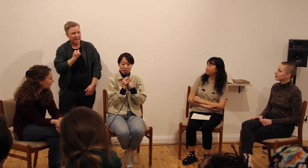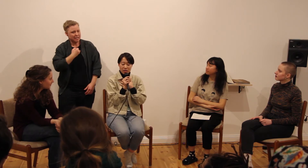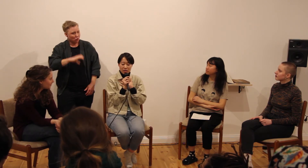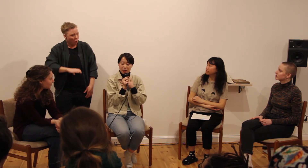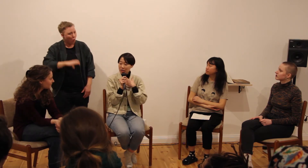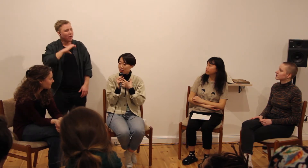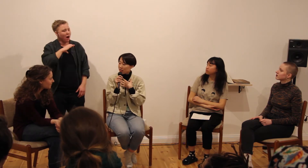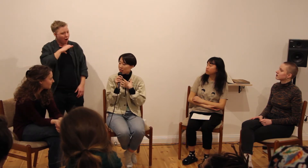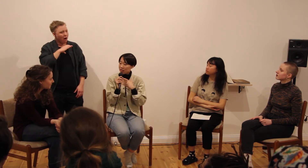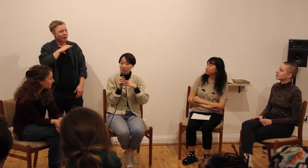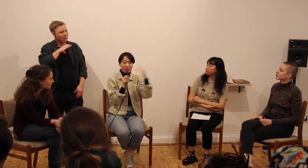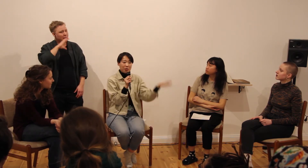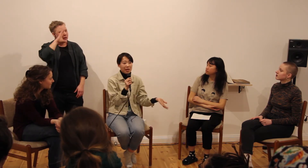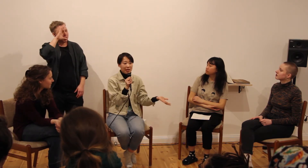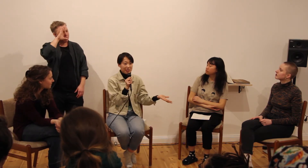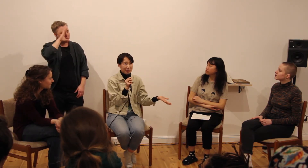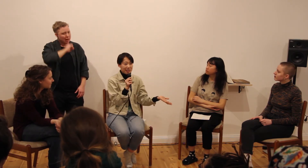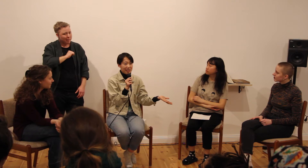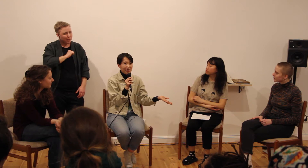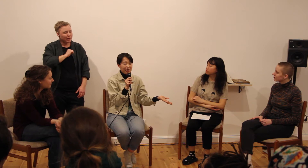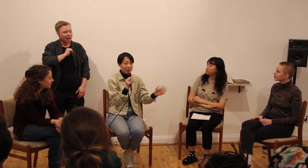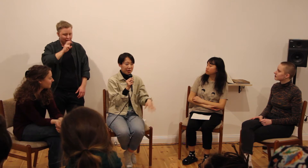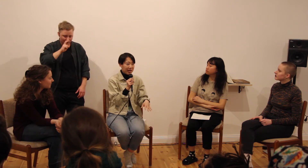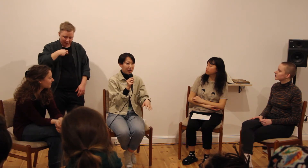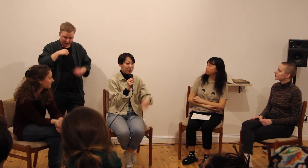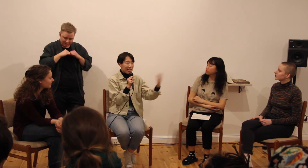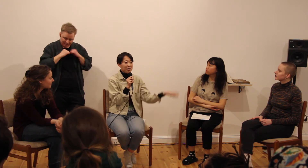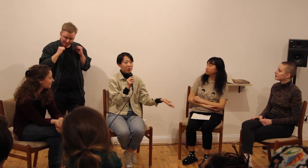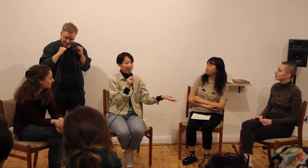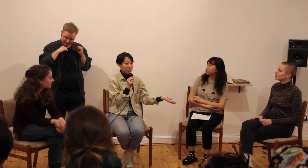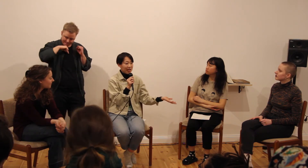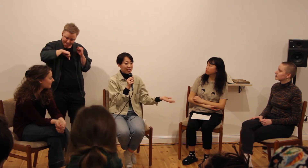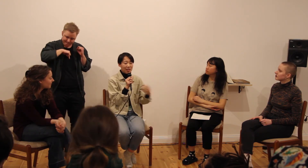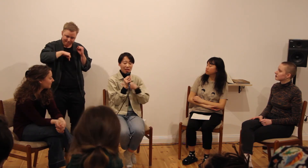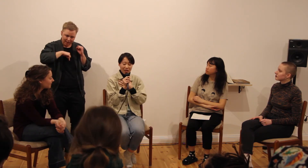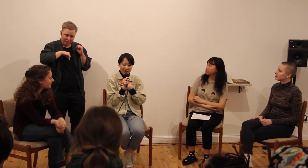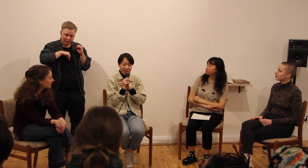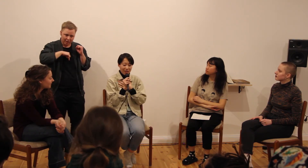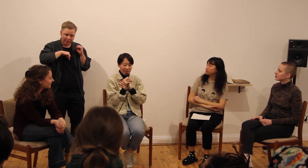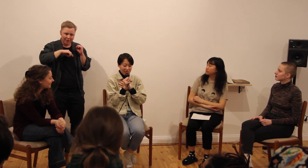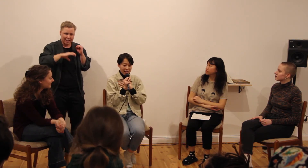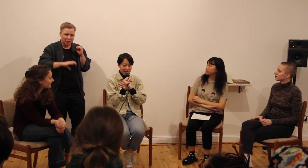also muss es auch andere CODA geben in Korea oder auch woanders.